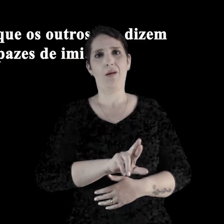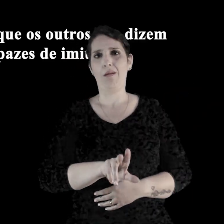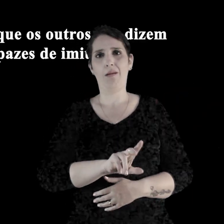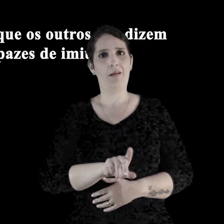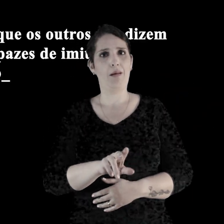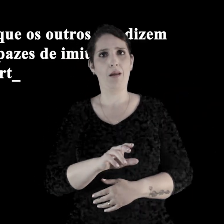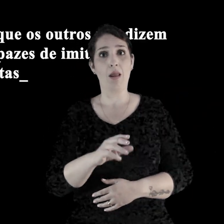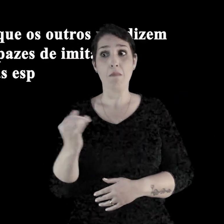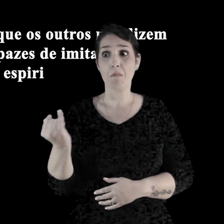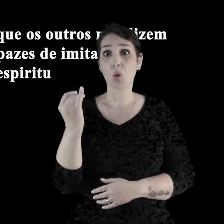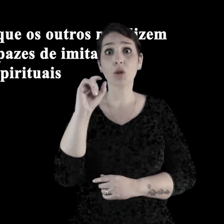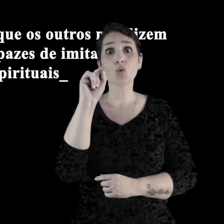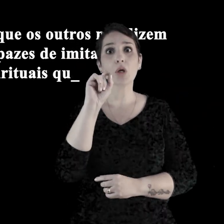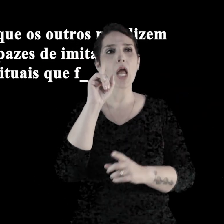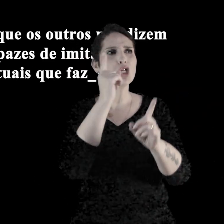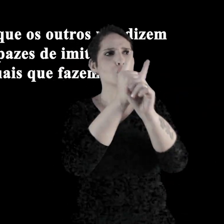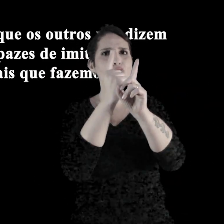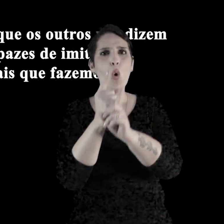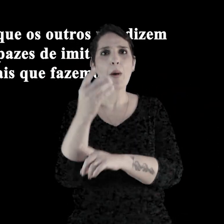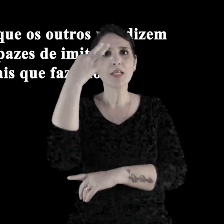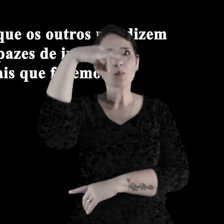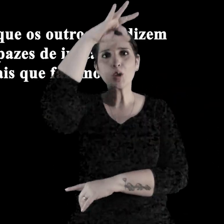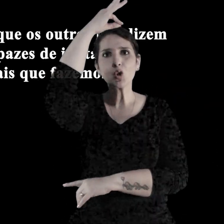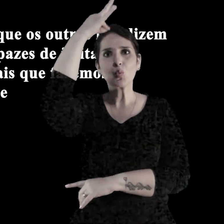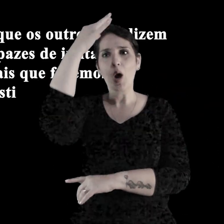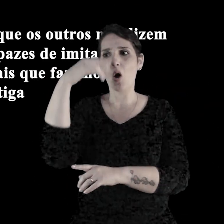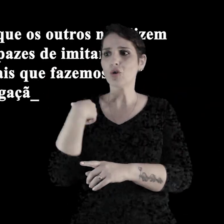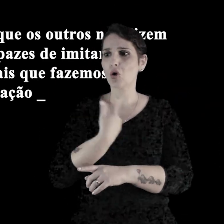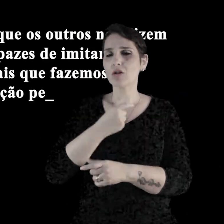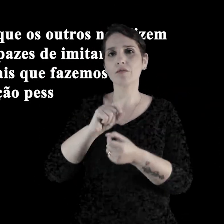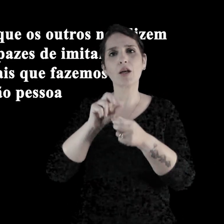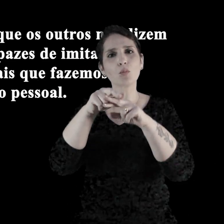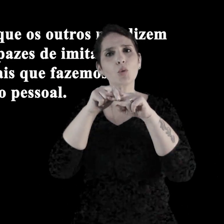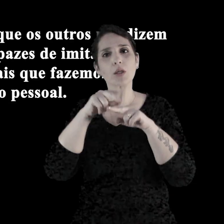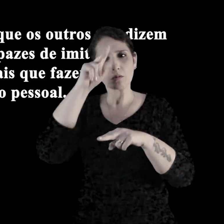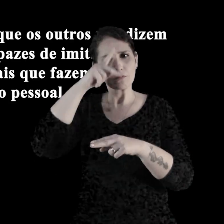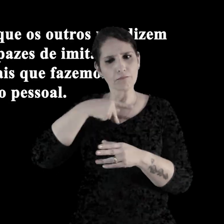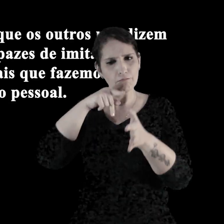mas as descobertas espirituais que fazemos através da investigação pessoal.